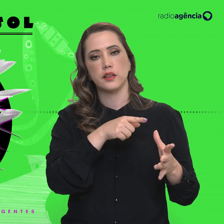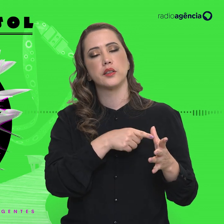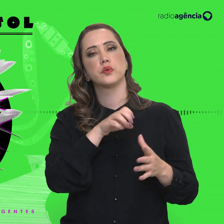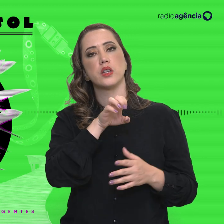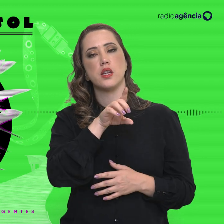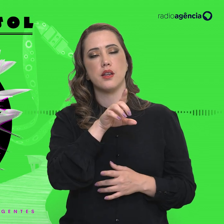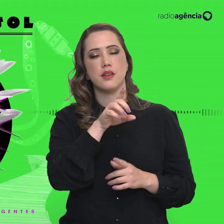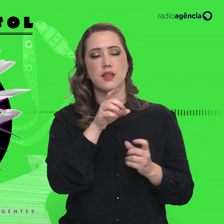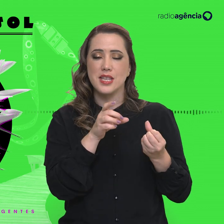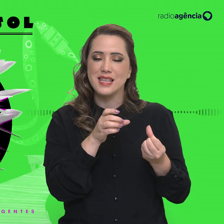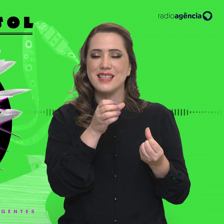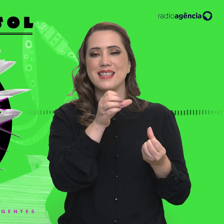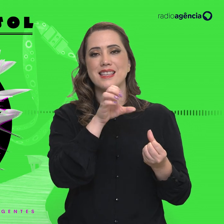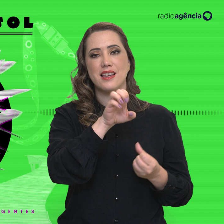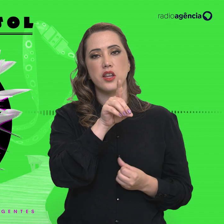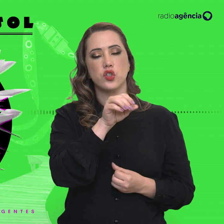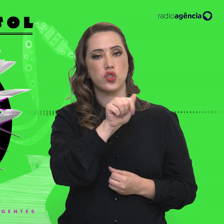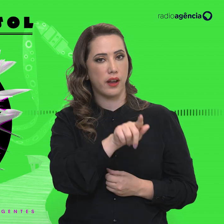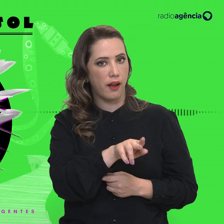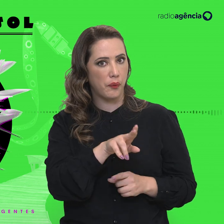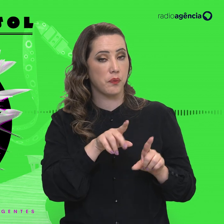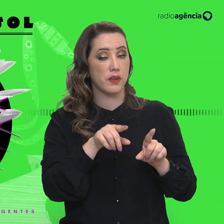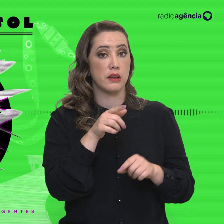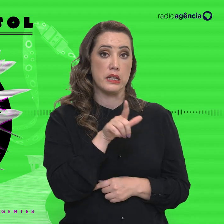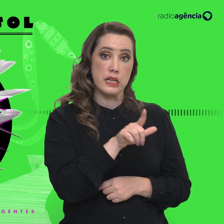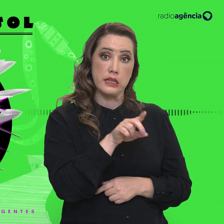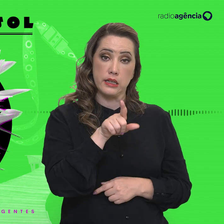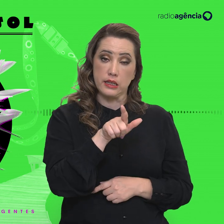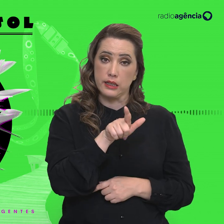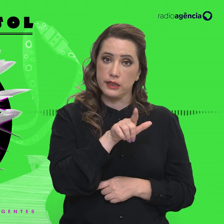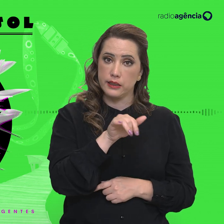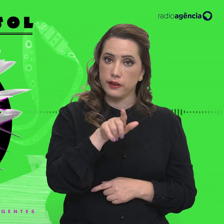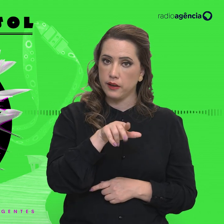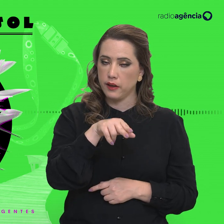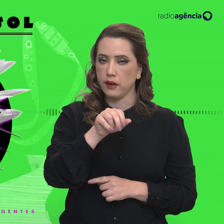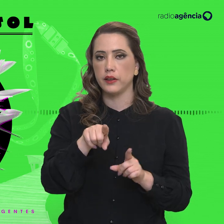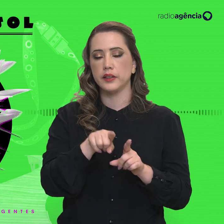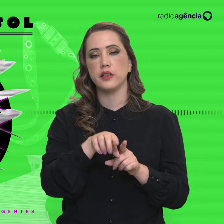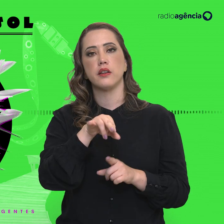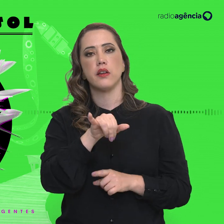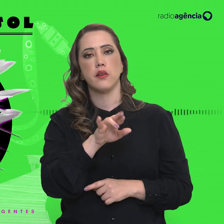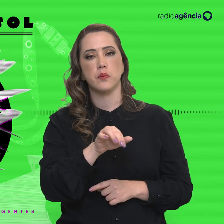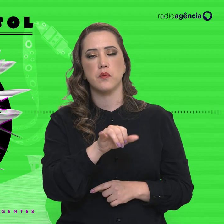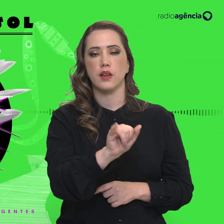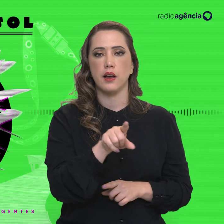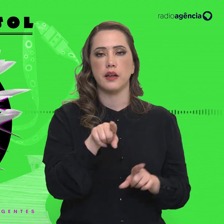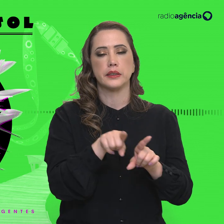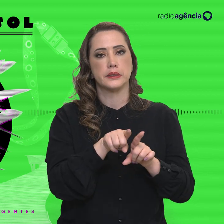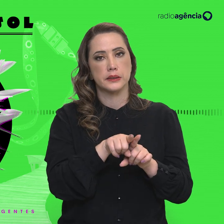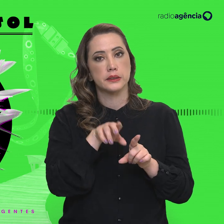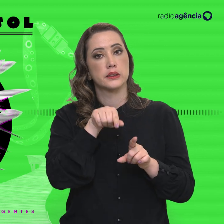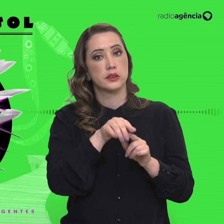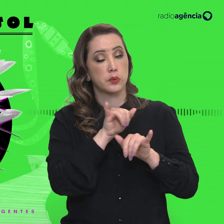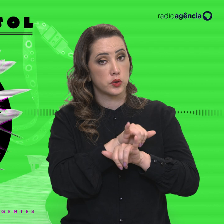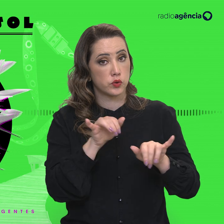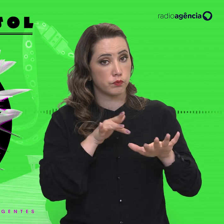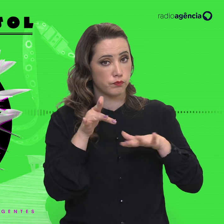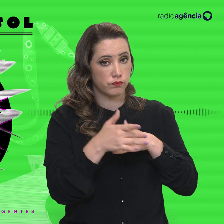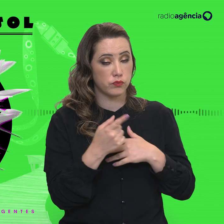[Leyberson] Liliane Farias e Raíssa Saraiva atuam nas estratégias de publicação e distribuição em redes. O videocast em Libras tem interpretação de Neide Lins sob direção de vídeo